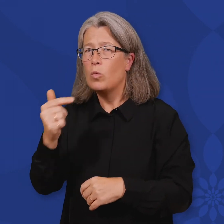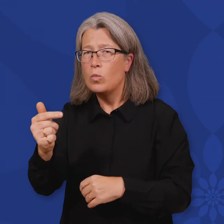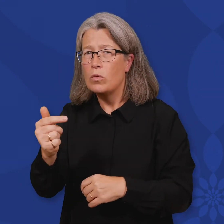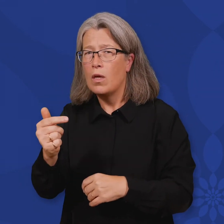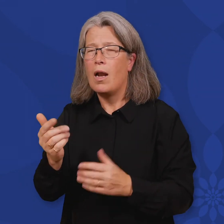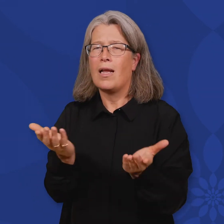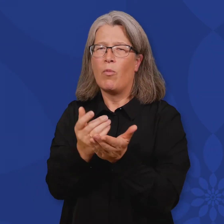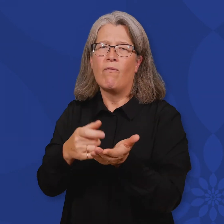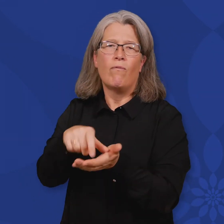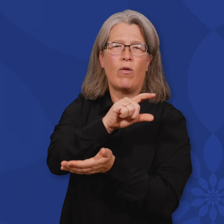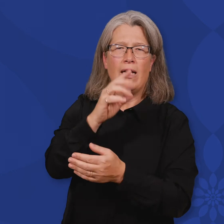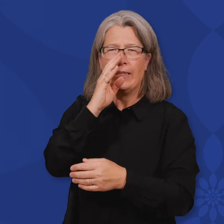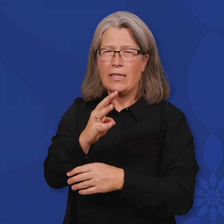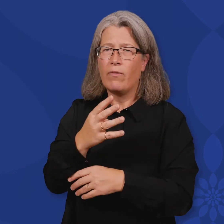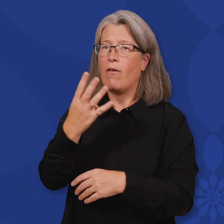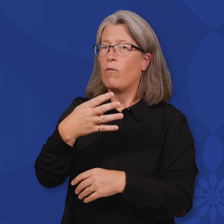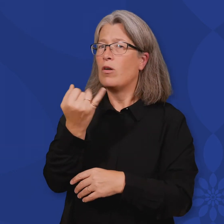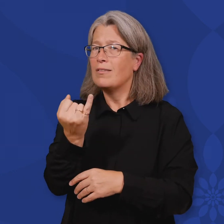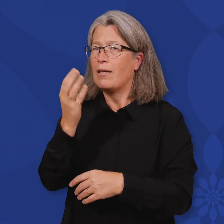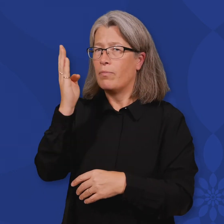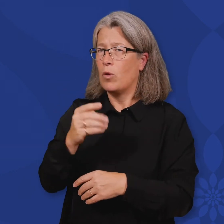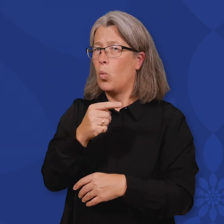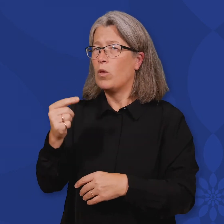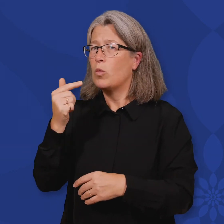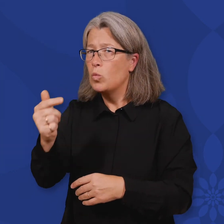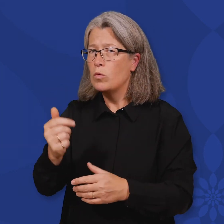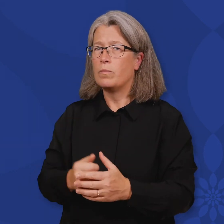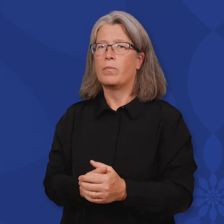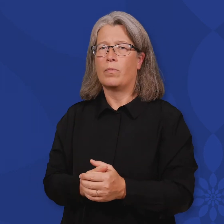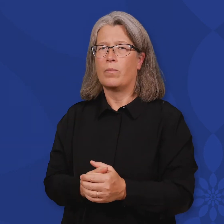jämfört med 46 per 100 000 invånare under den föregående veckan.